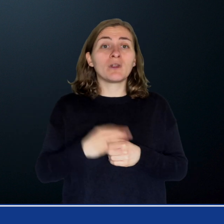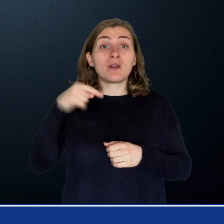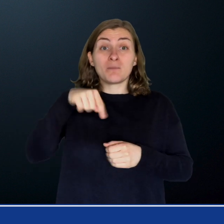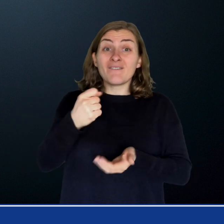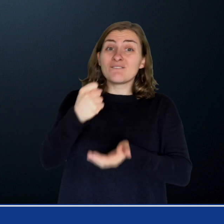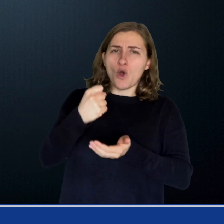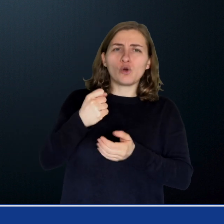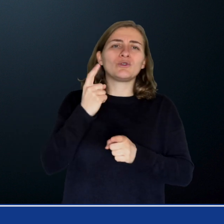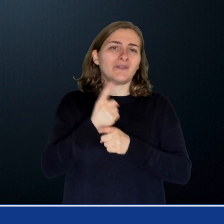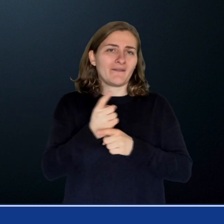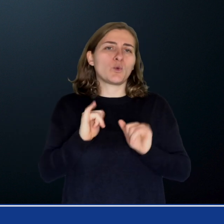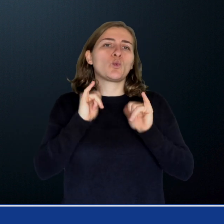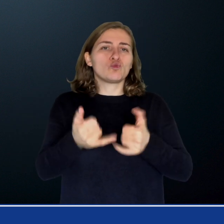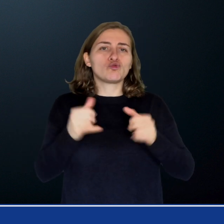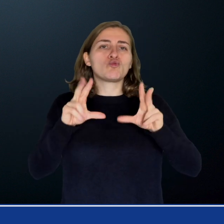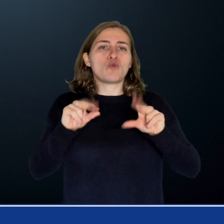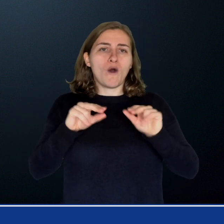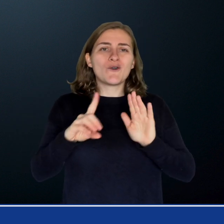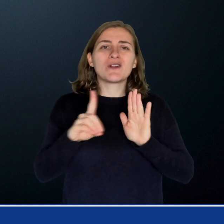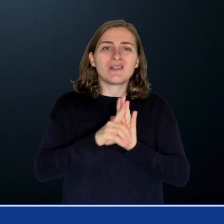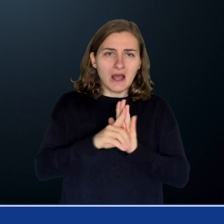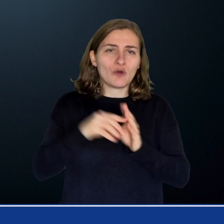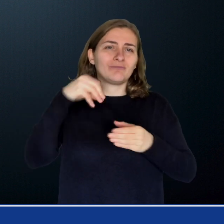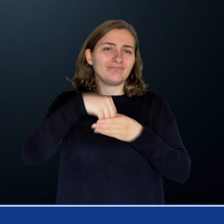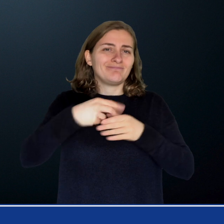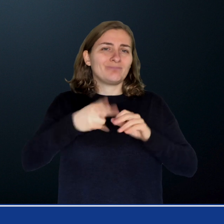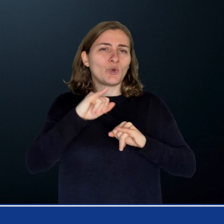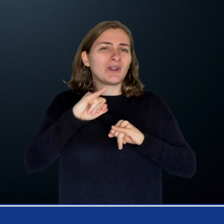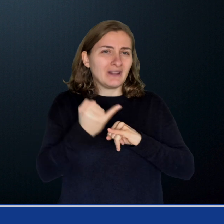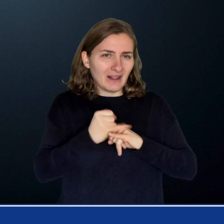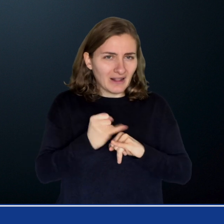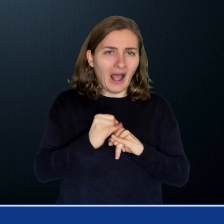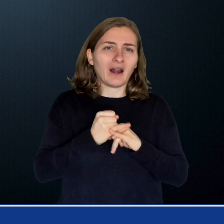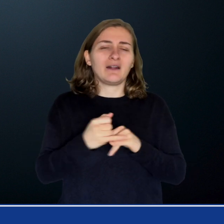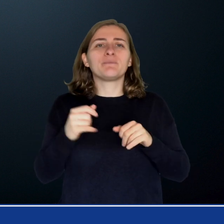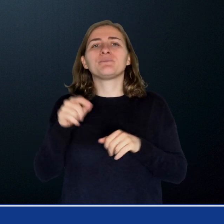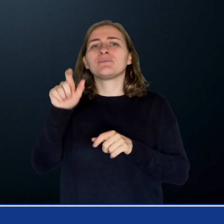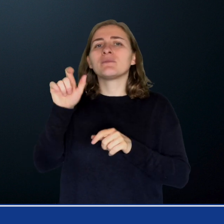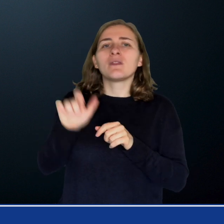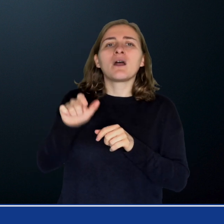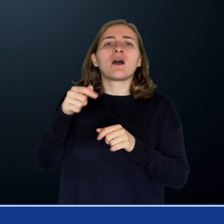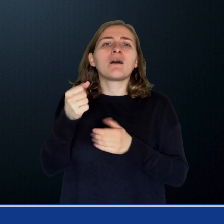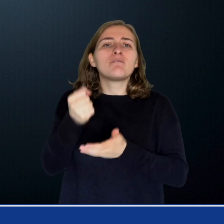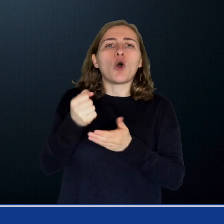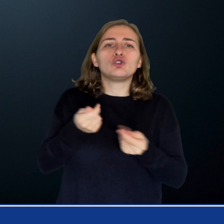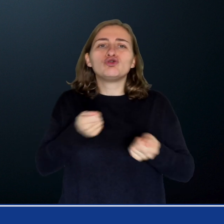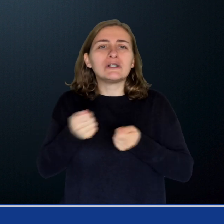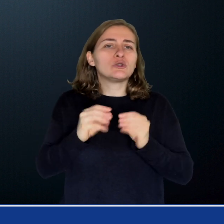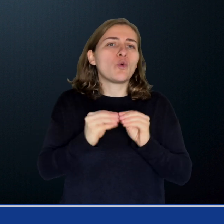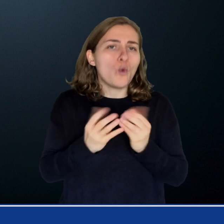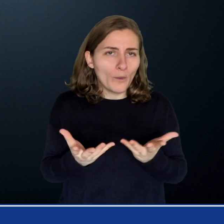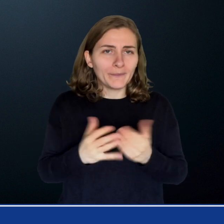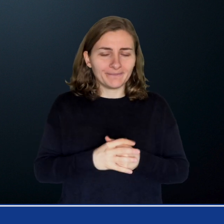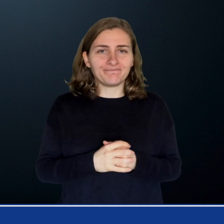Restano da definire con successivo decreto i criteri di gestione del Fondo medesimo.